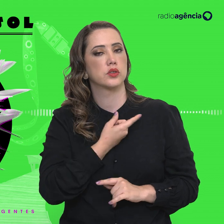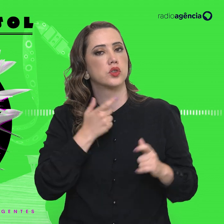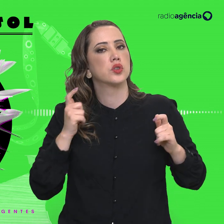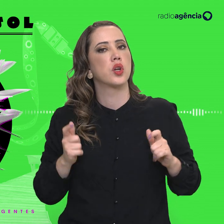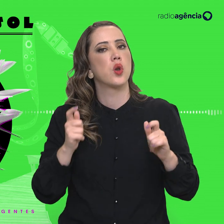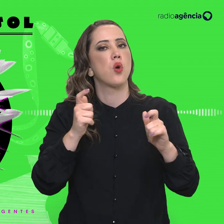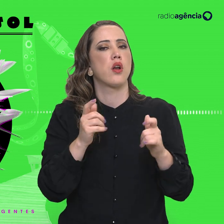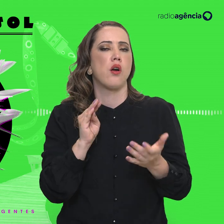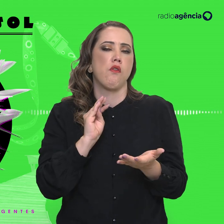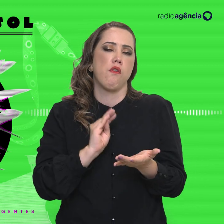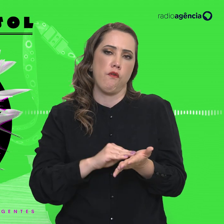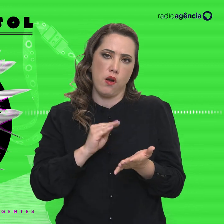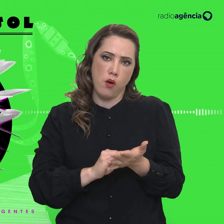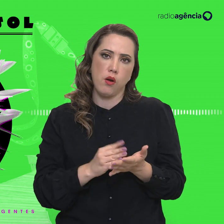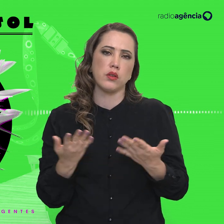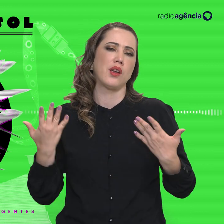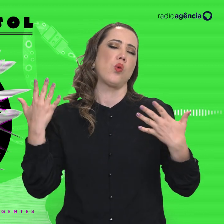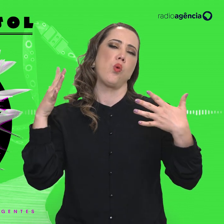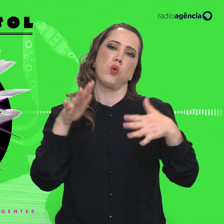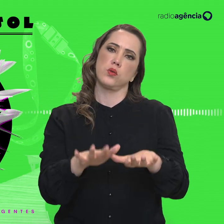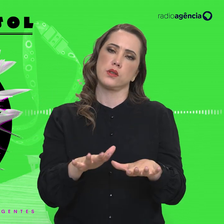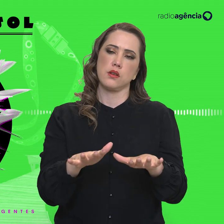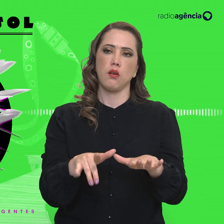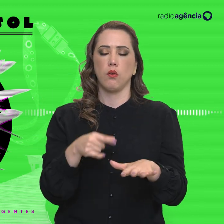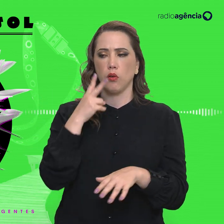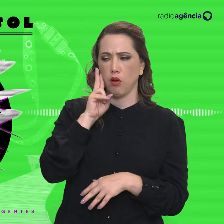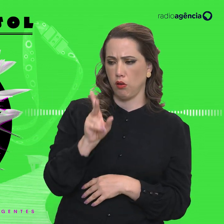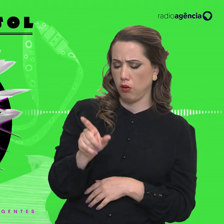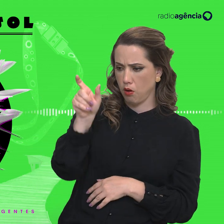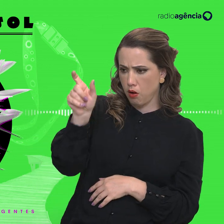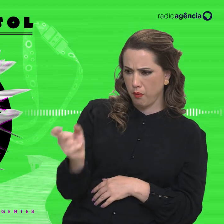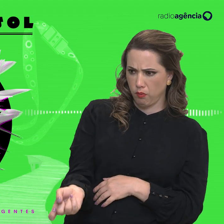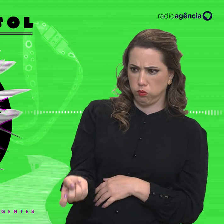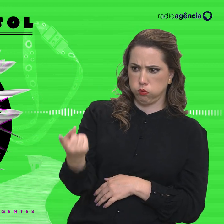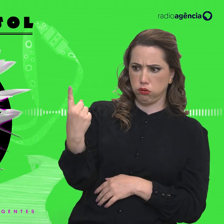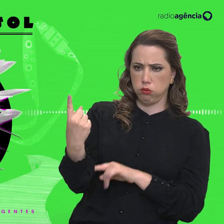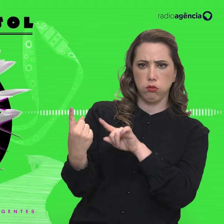pouco inclusivo, que não compreende realmente a neurodiversidade que forçam